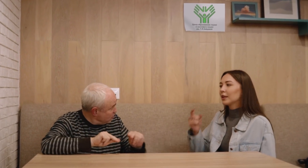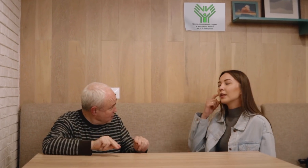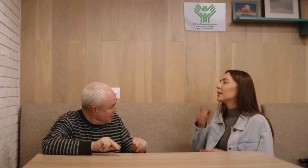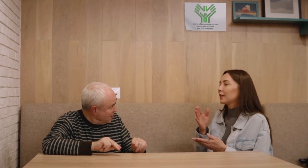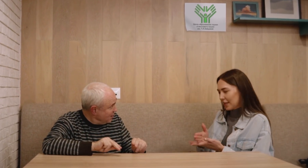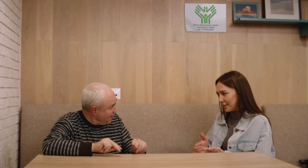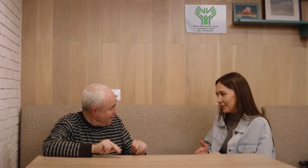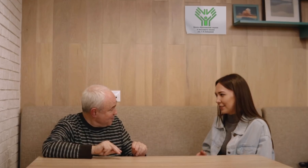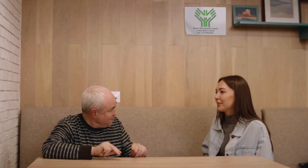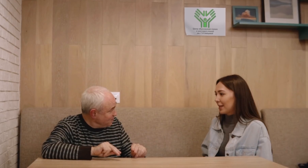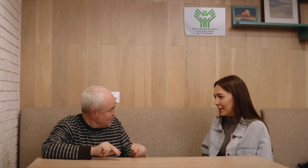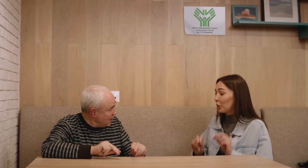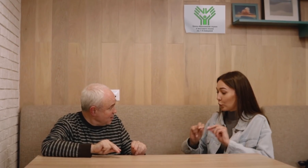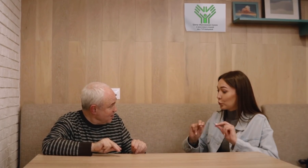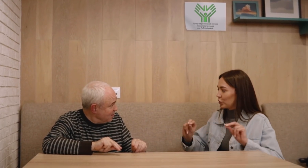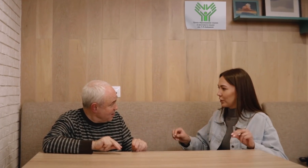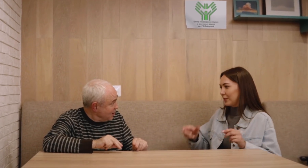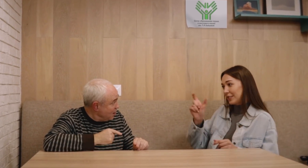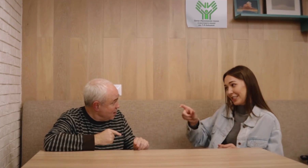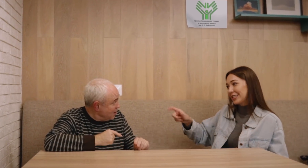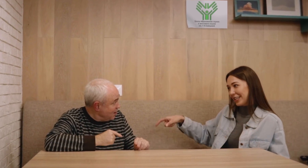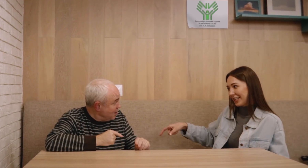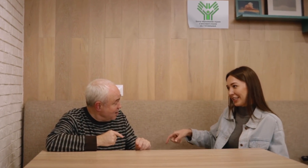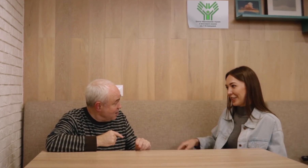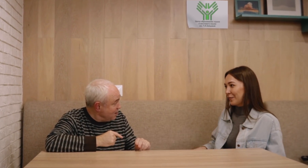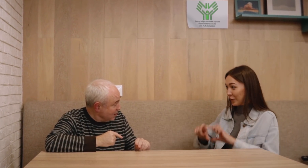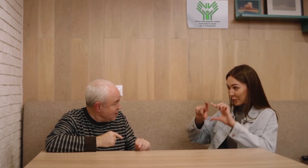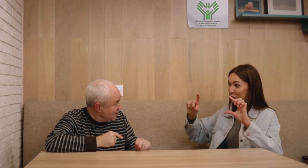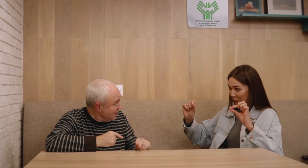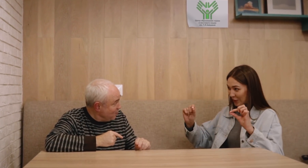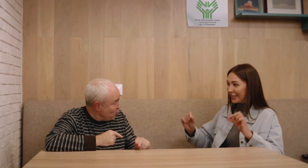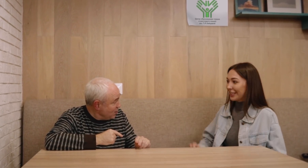Она не глухая, просто учит детей в школе.